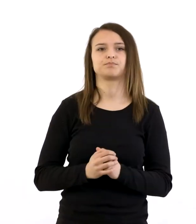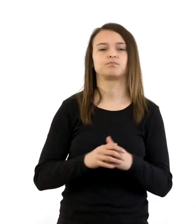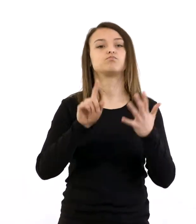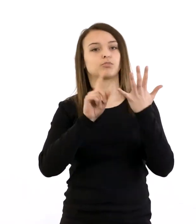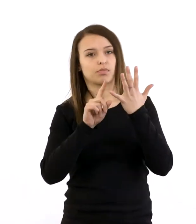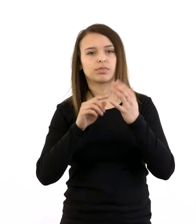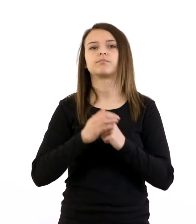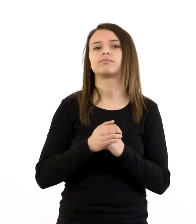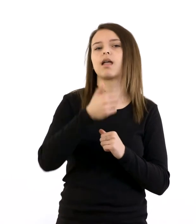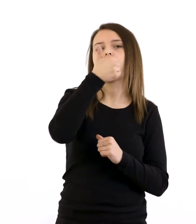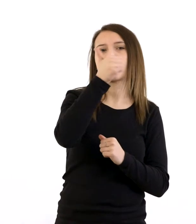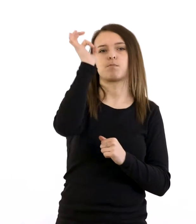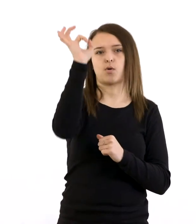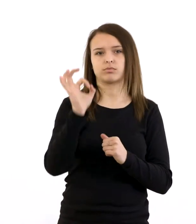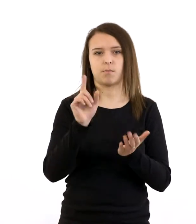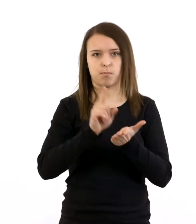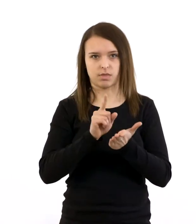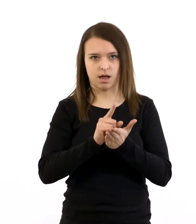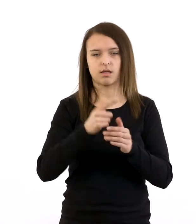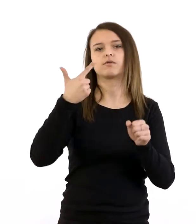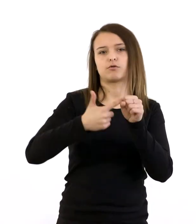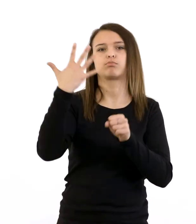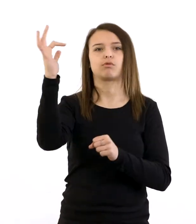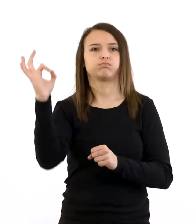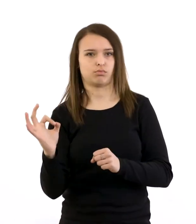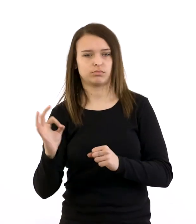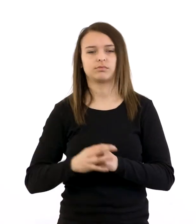1% podatku – 25% organizacji;